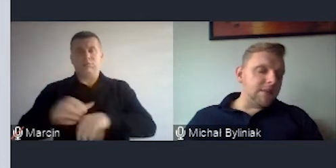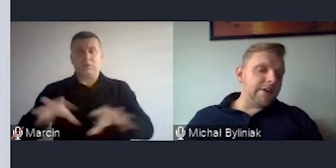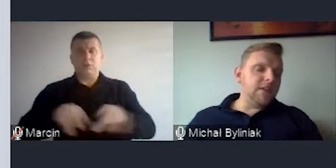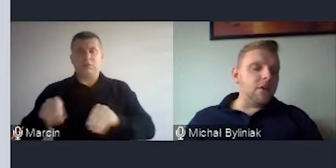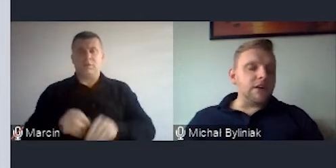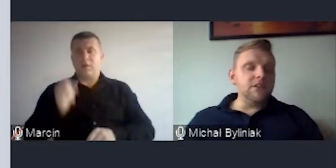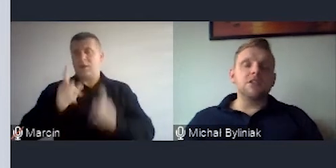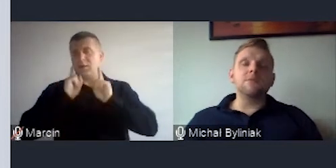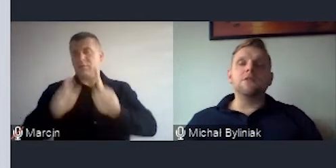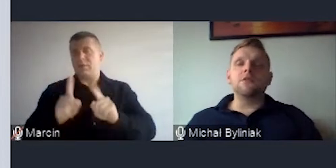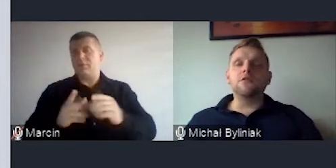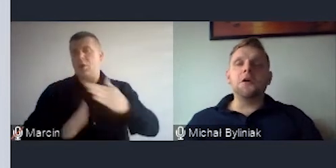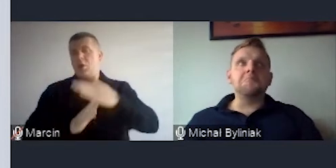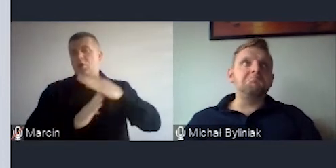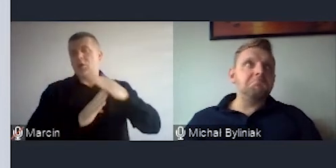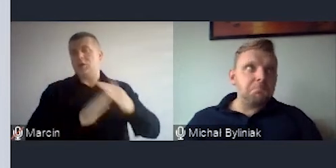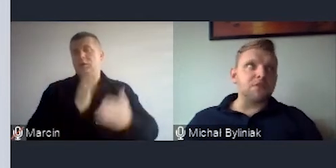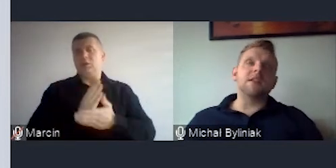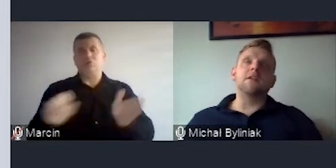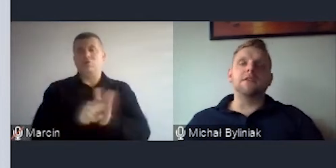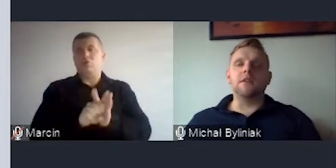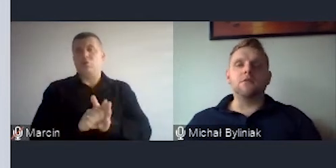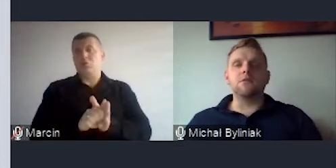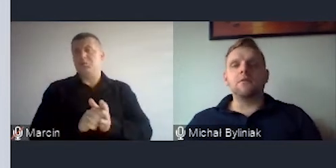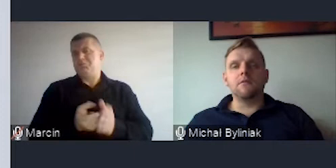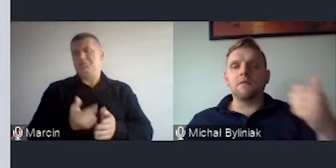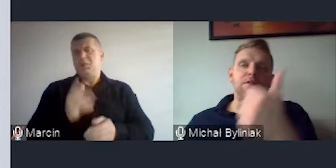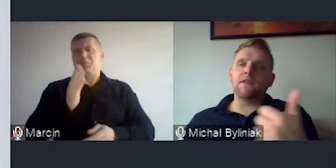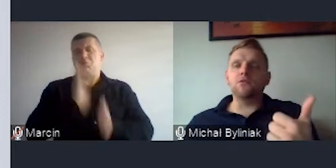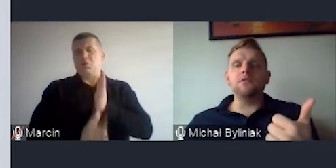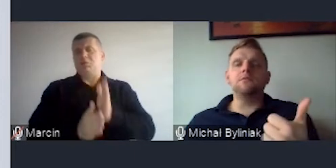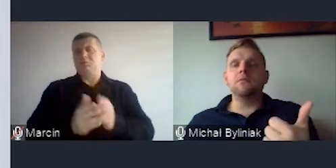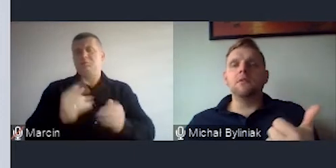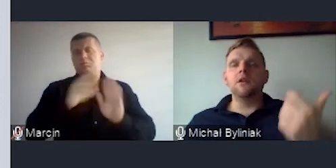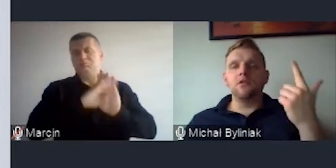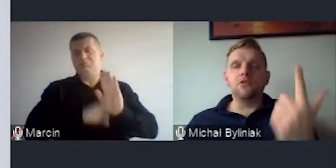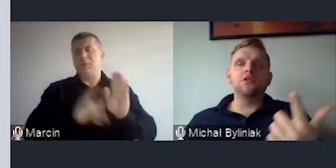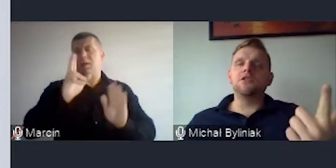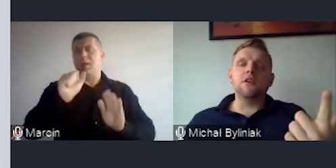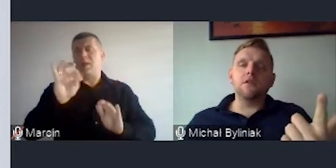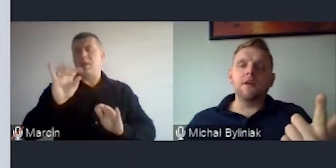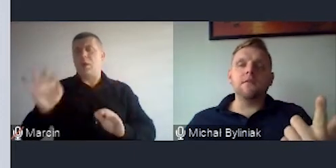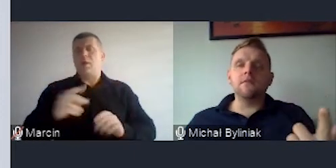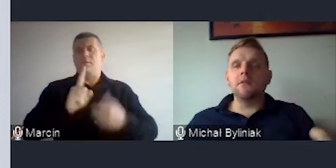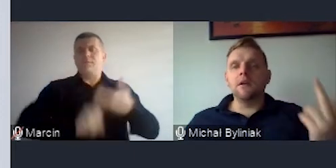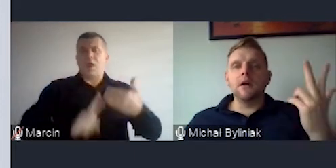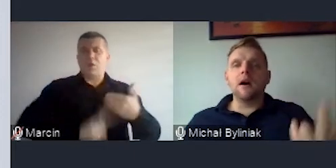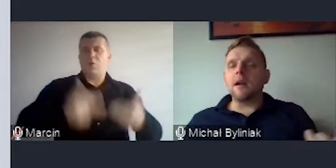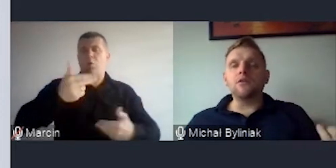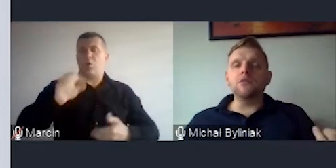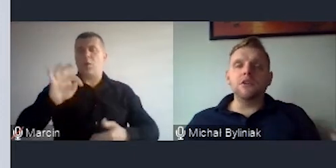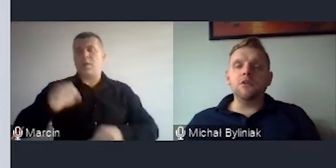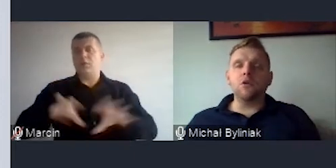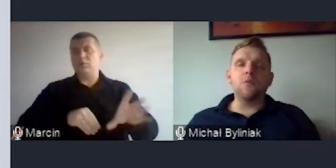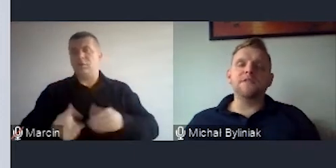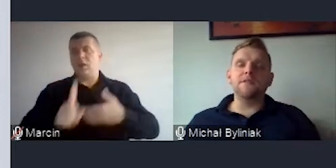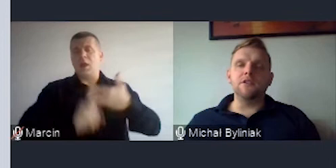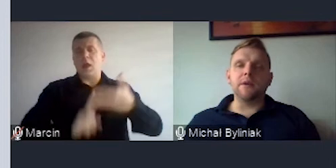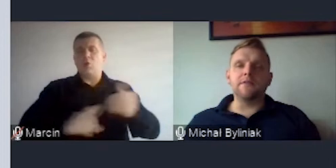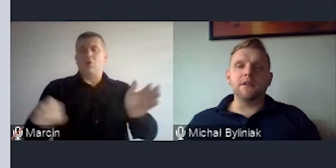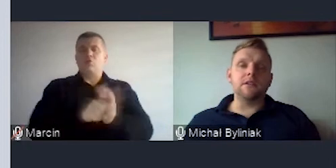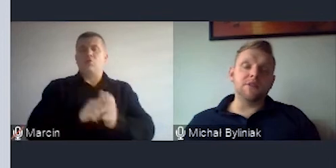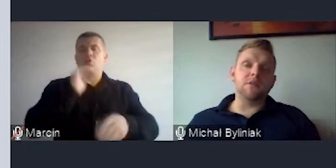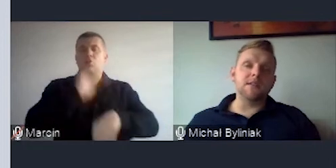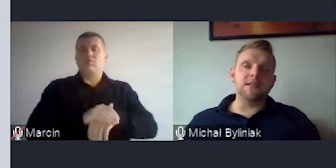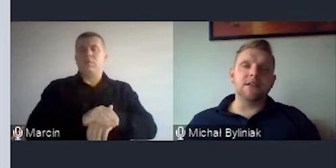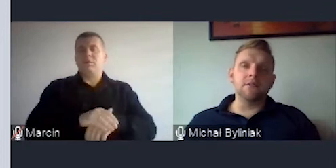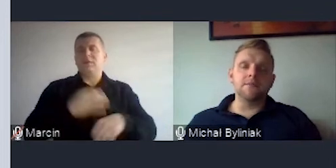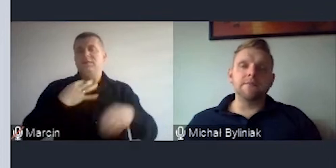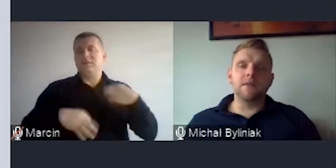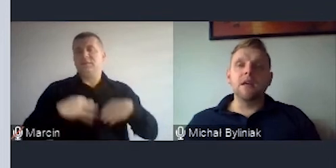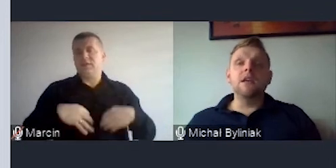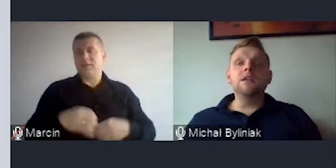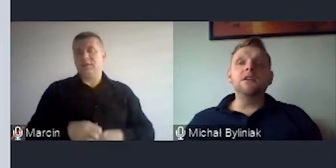Tak naprawdę ograniczy nam się to do prostego katalogu. Faktury, noty księgowe, rachunki do umów cywilno-prawnych,